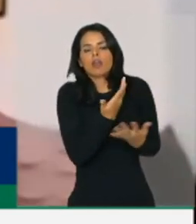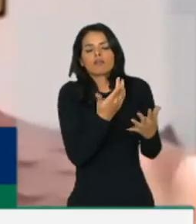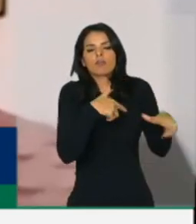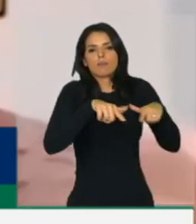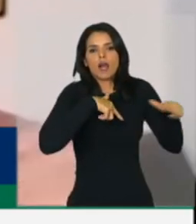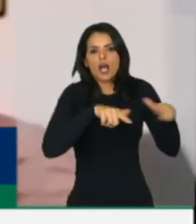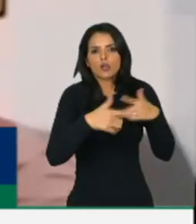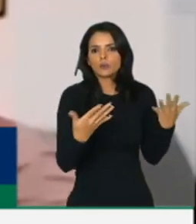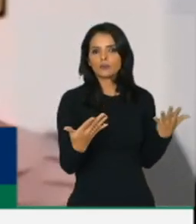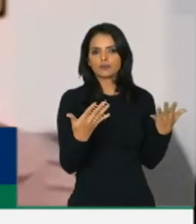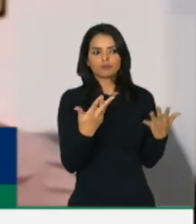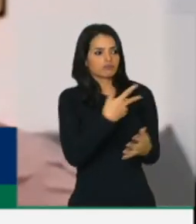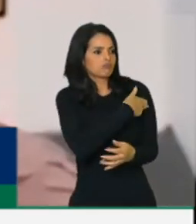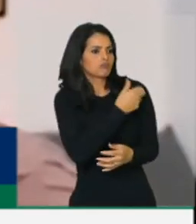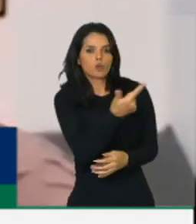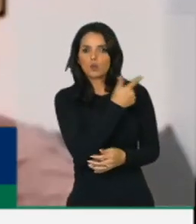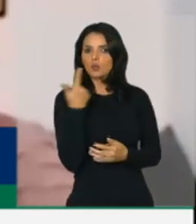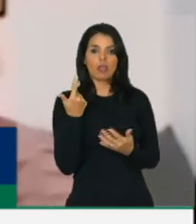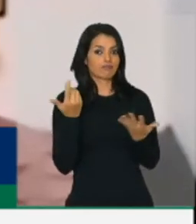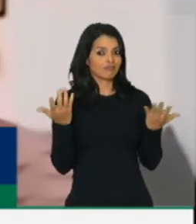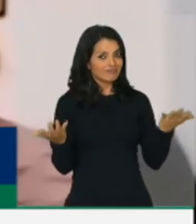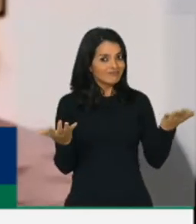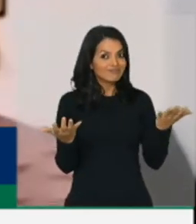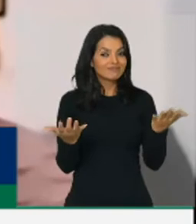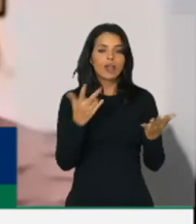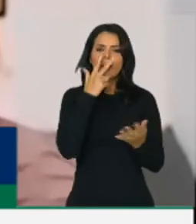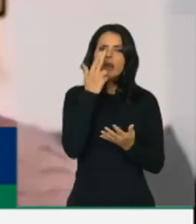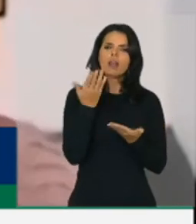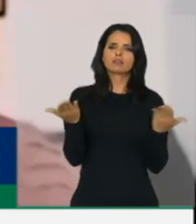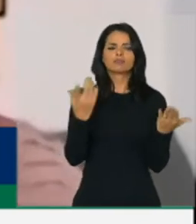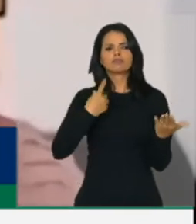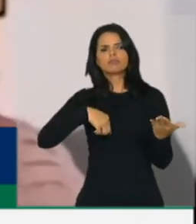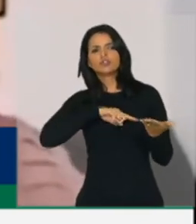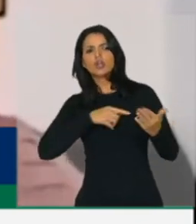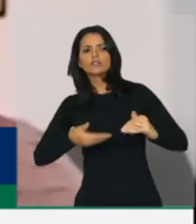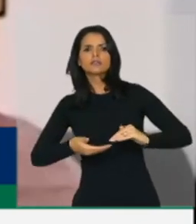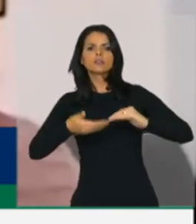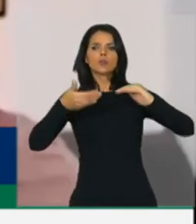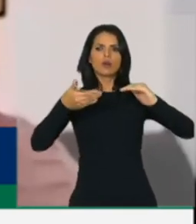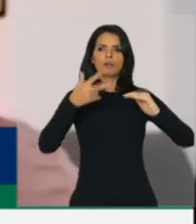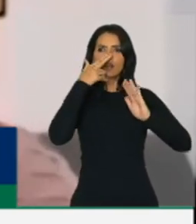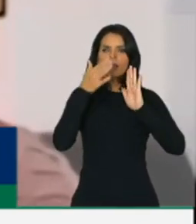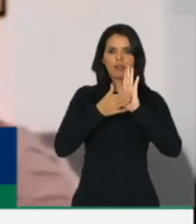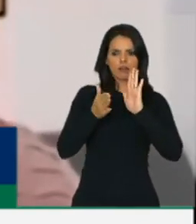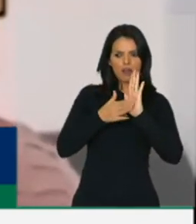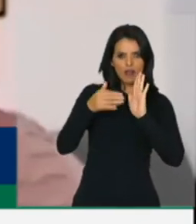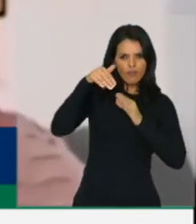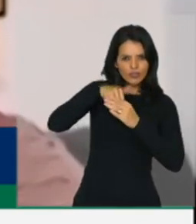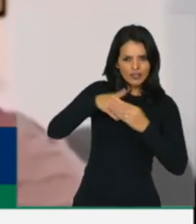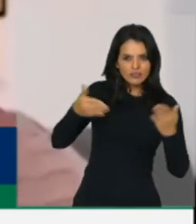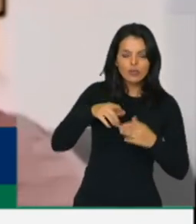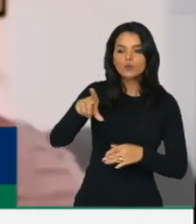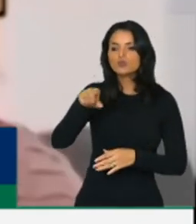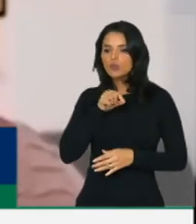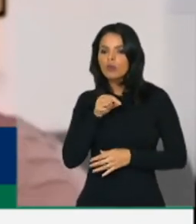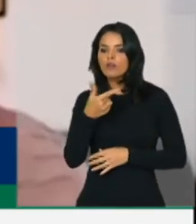VACINA NA FILA DO SUS E NÃO TÊM VACINA, ME PARECE QUE O CONGRESSO BRASILEIRO, NESTA VOTAÇÃO FEZ UMA OPÇÃO. PARA OS 20 BILIONÁRIOS E OS 11 QUE MORAM NO BRASIL QUE